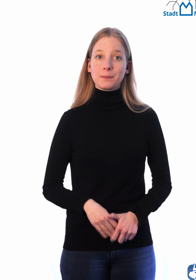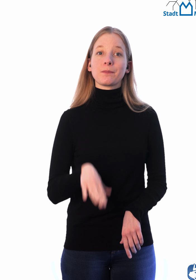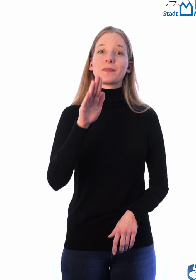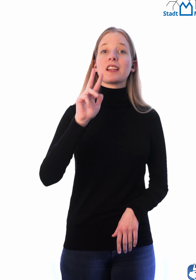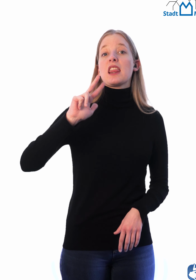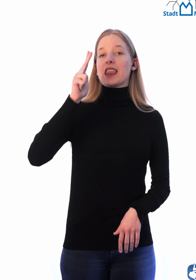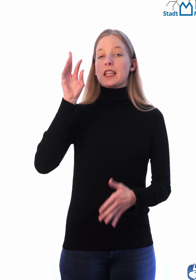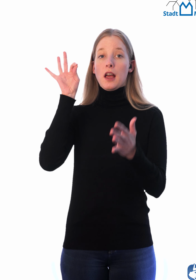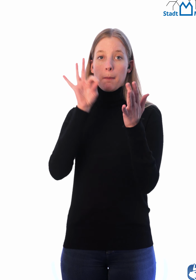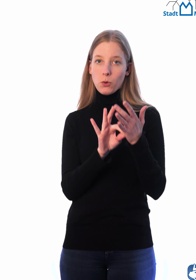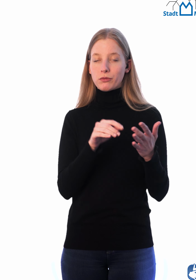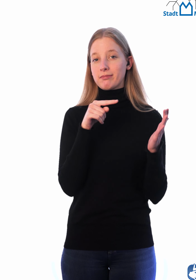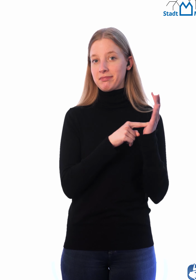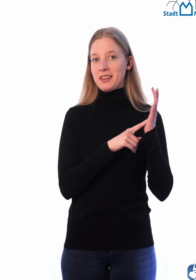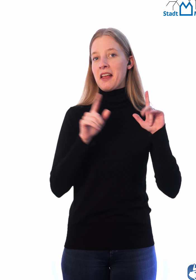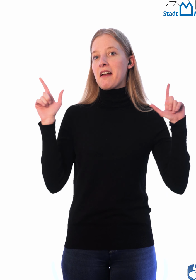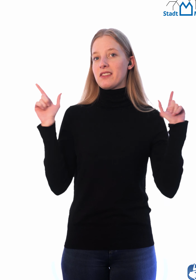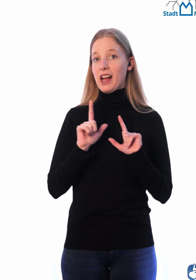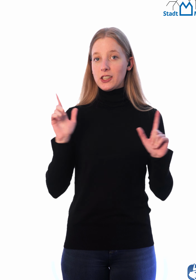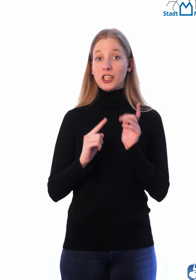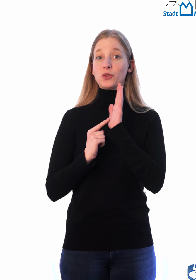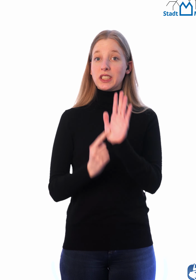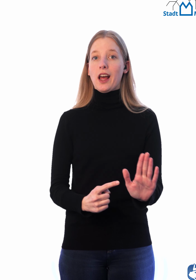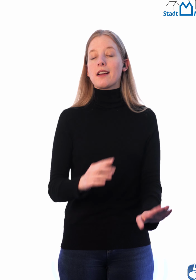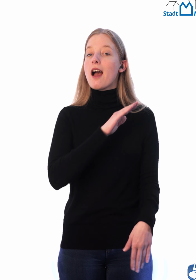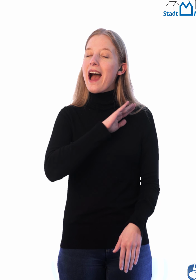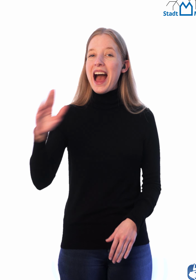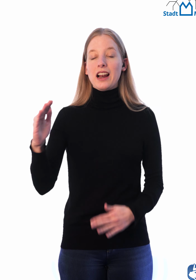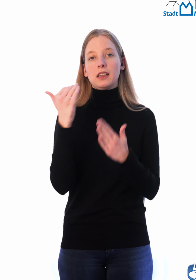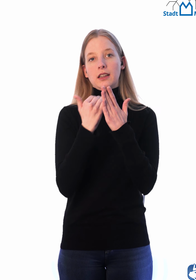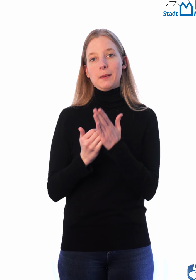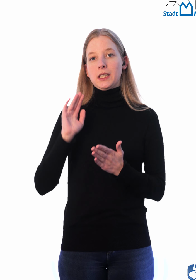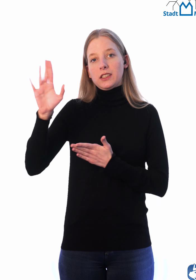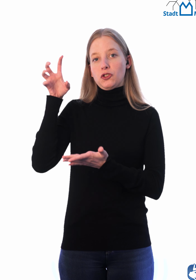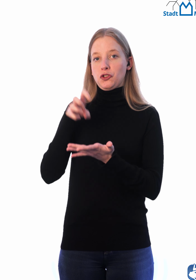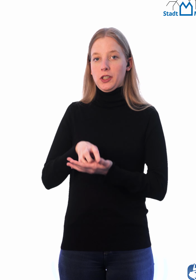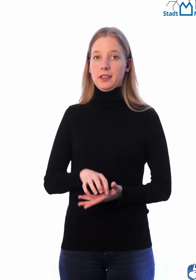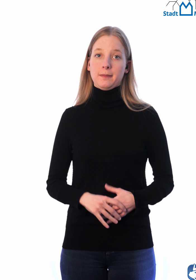Der dritte Punkt „Veranstaltungen“ zeigt alle Termine in Metzingen.